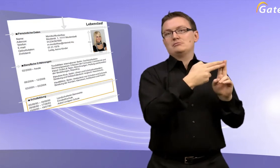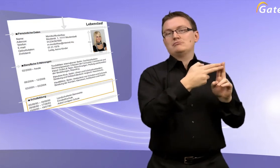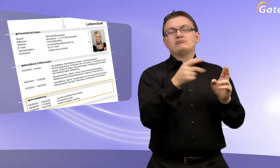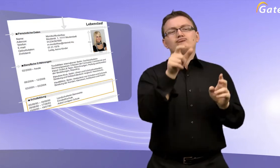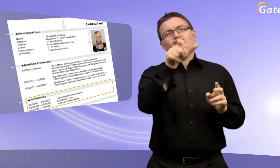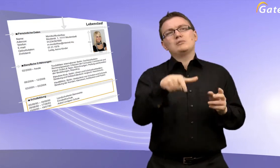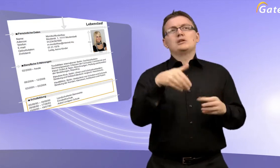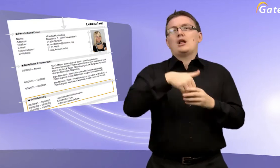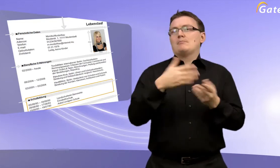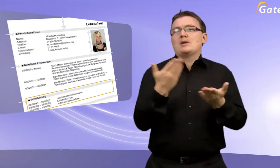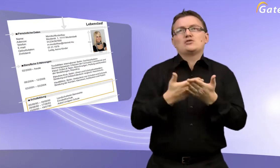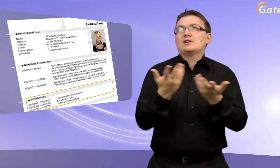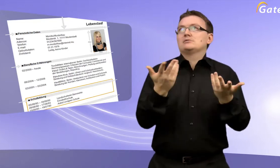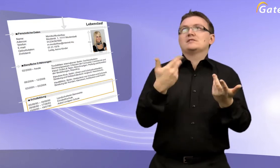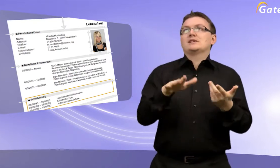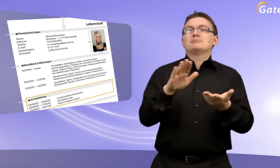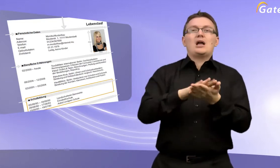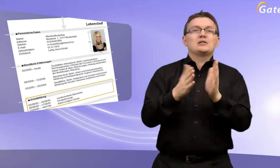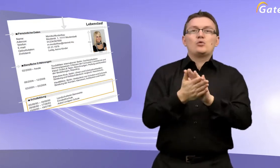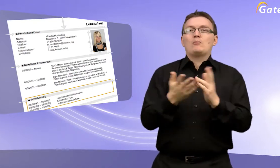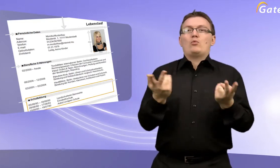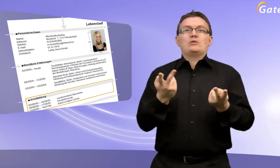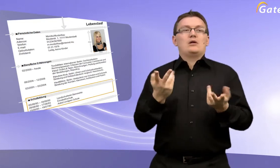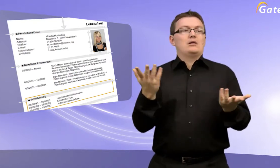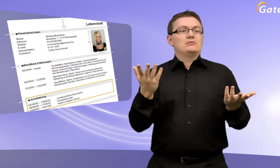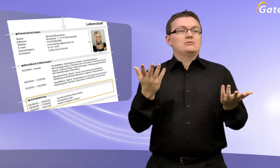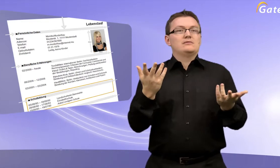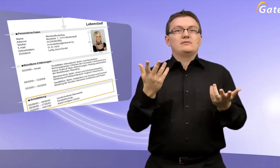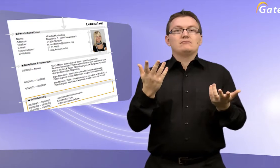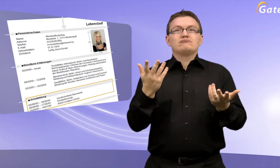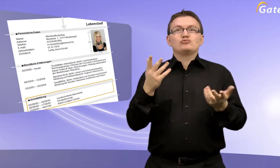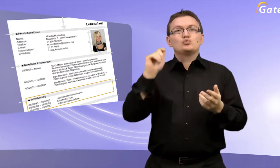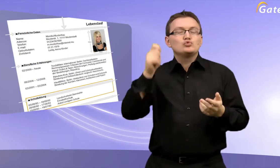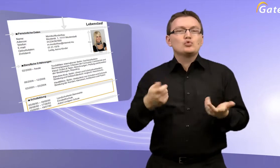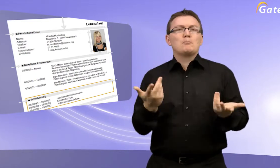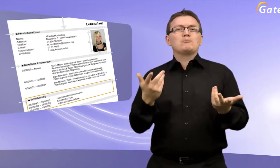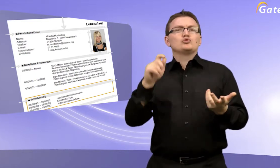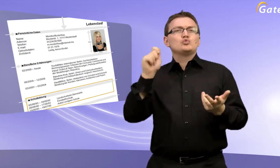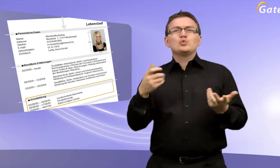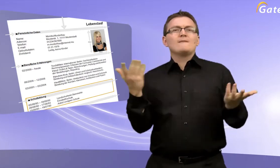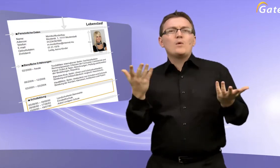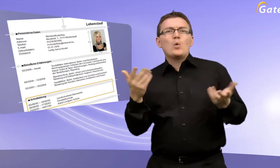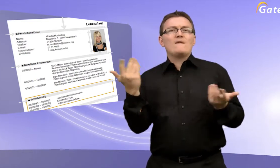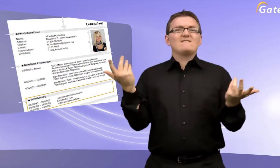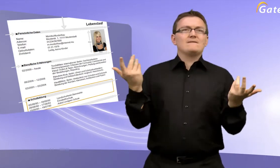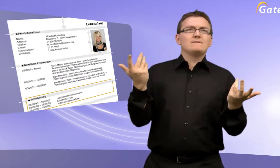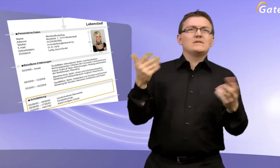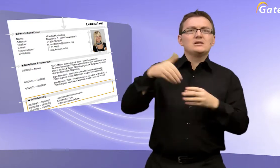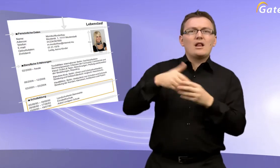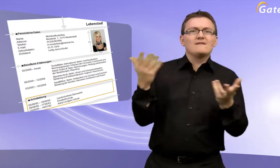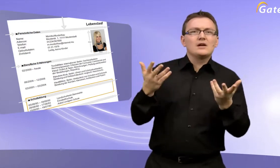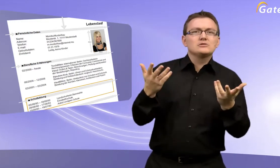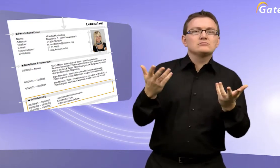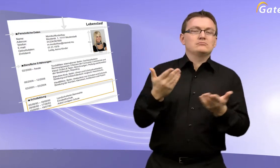Als Inhalte bieten sich z.B. Praktika, Studium, Studienort und Studienfach an.